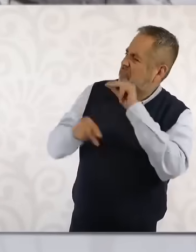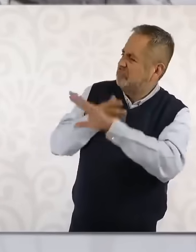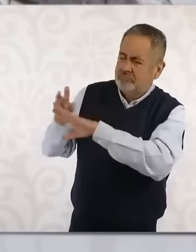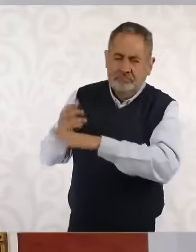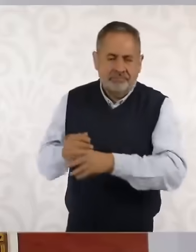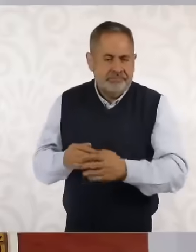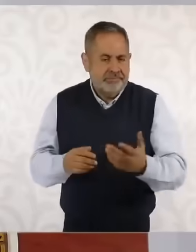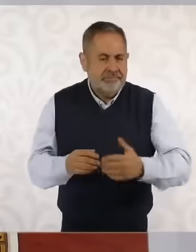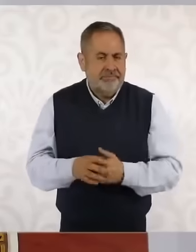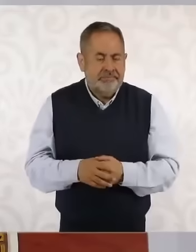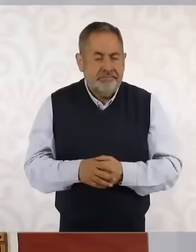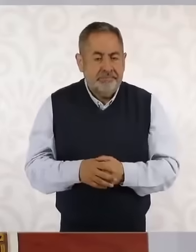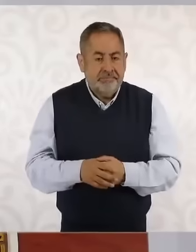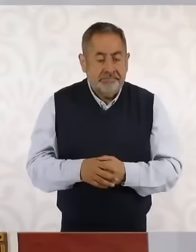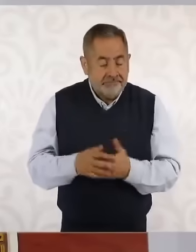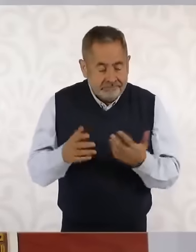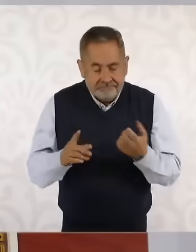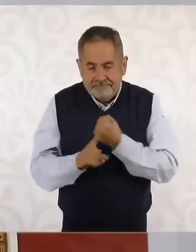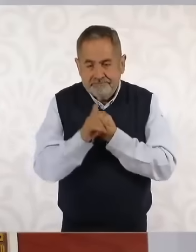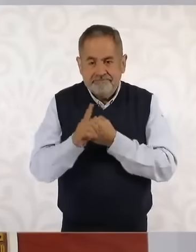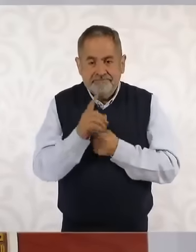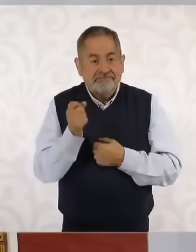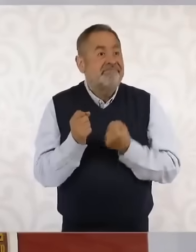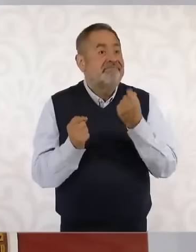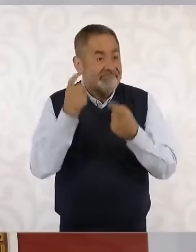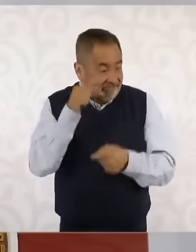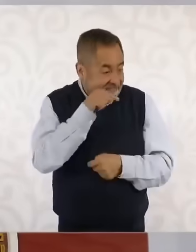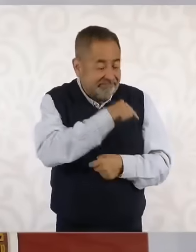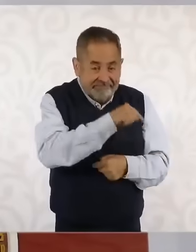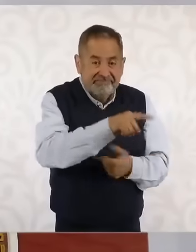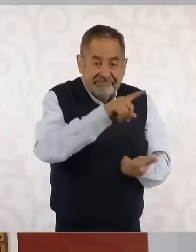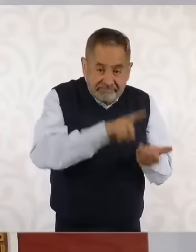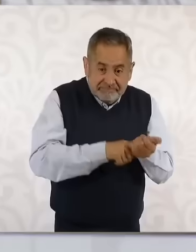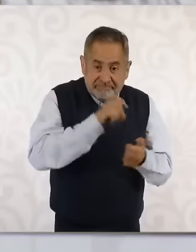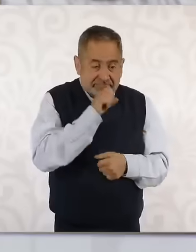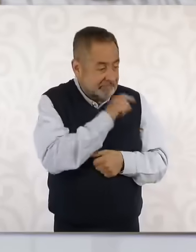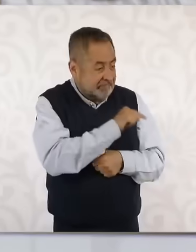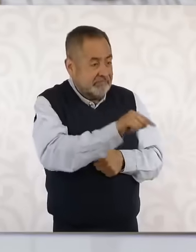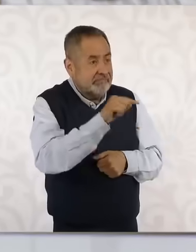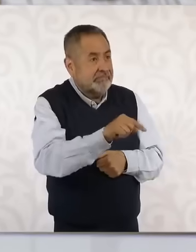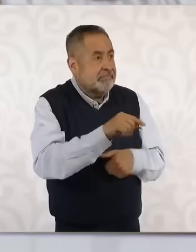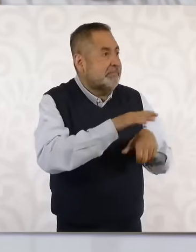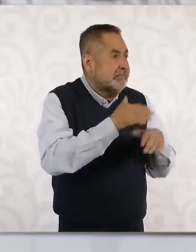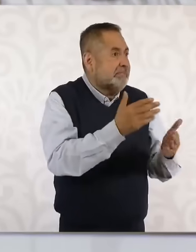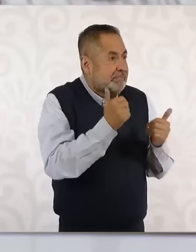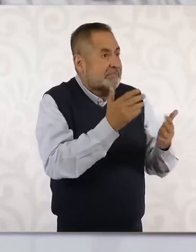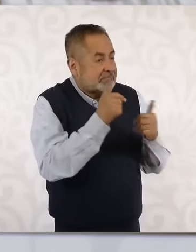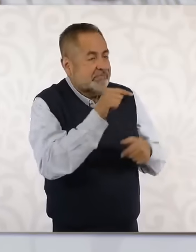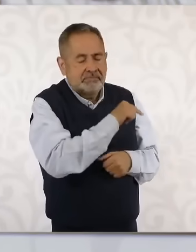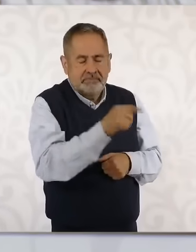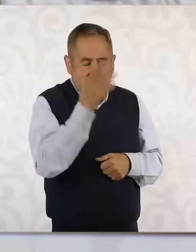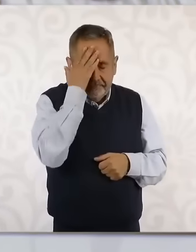El problema es que luego hay algunos aquí que son los que los están llamando